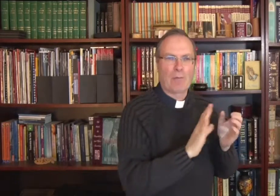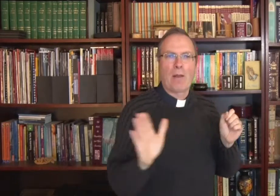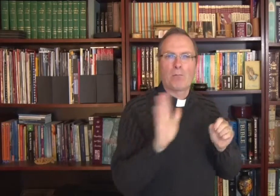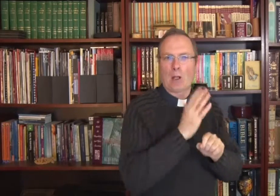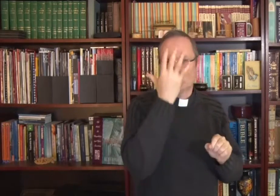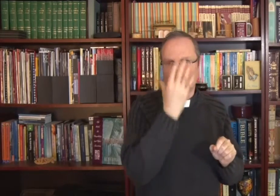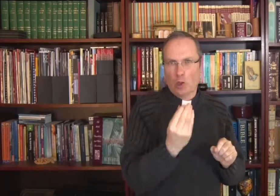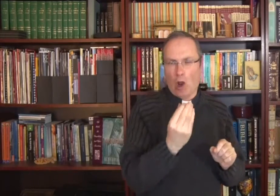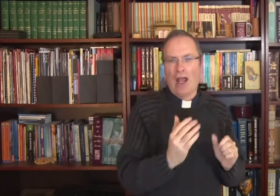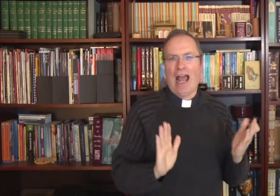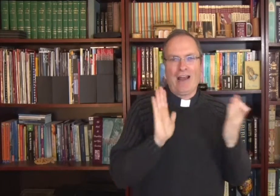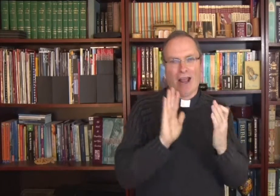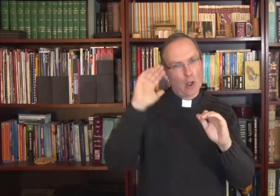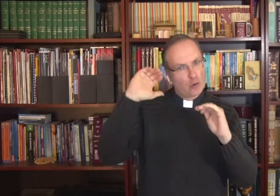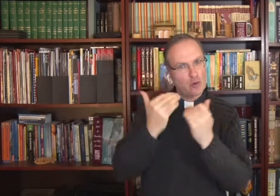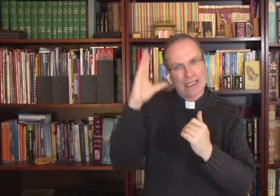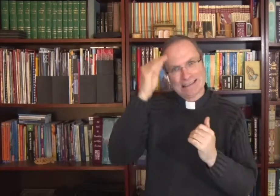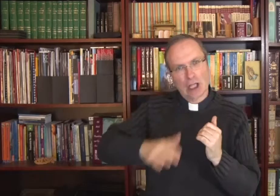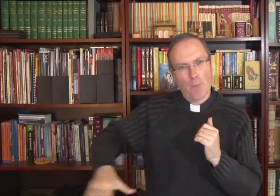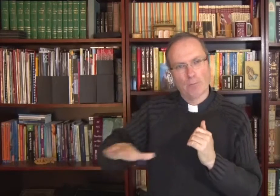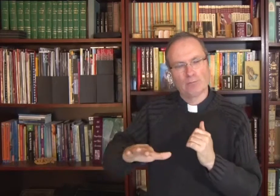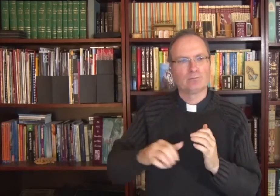pleins de douceur envers tous les hommes.